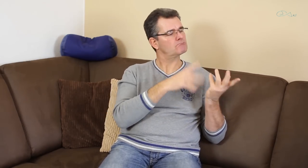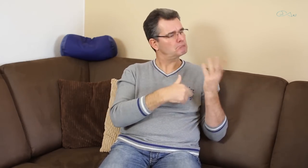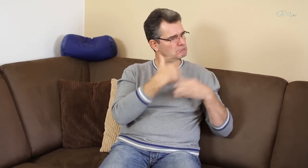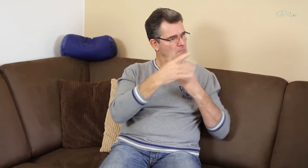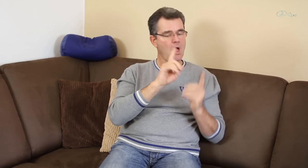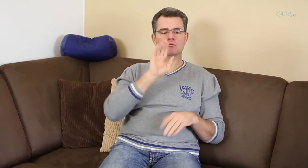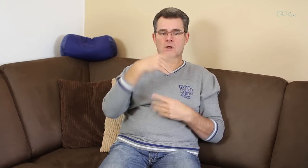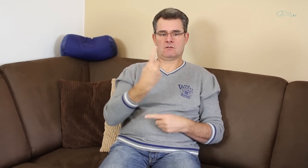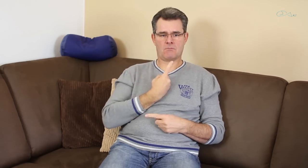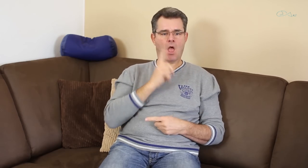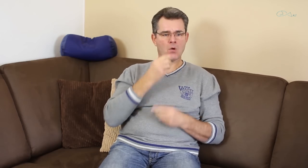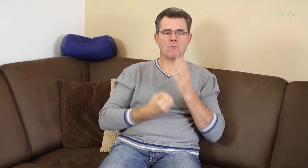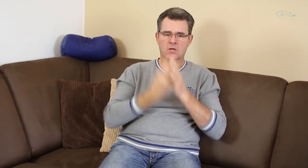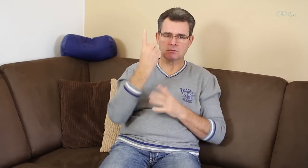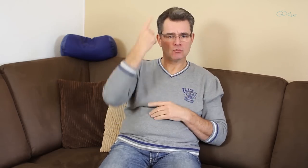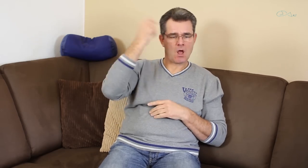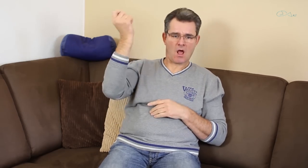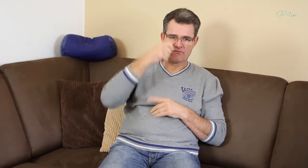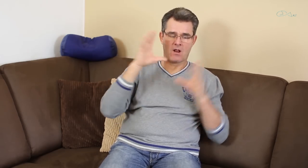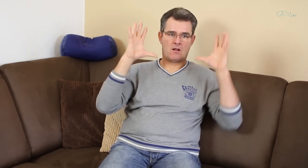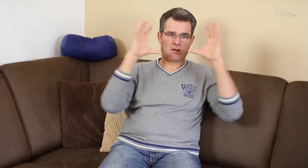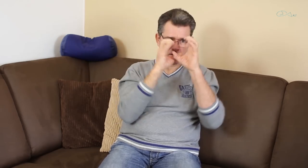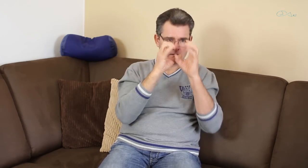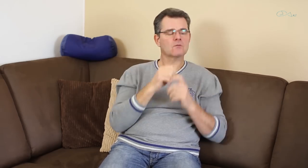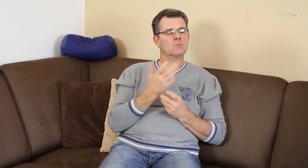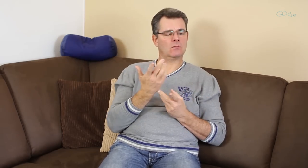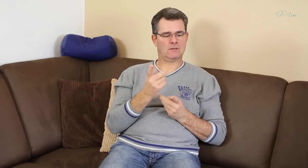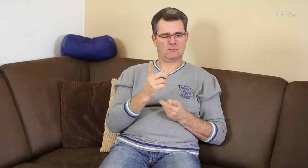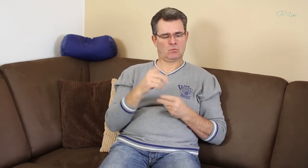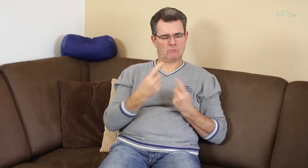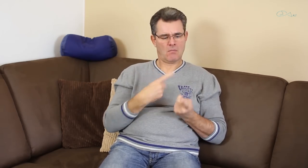Jetzt, nachdem ich den Schlaganfall hatte und mein Sichtfeld auch eingeschränkt ist, stelle ich selbst mal was daneben und mir fällt was um.